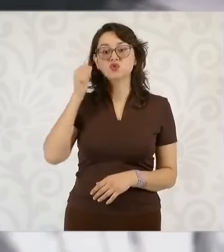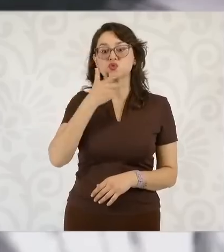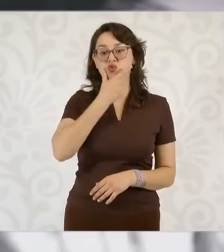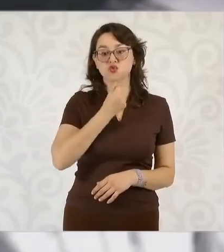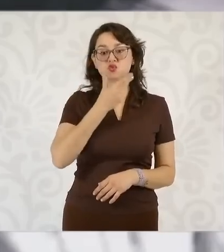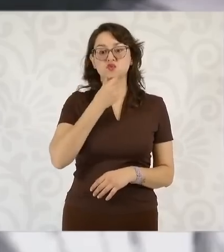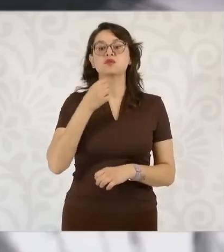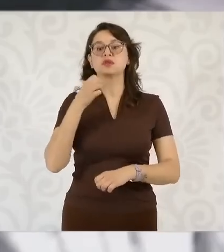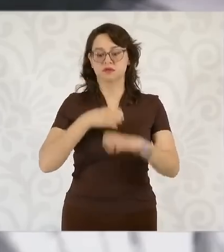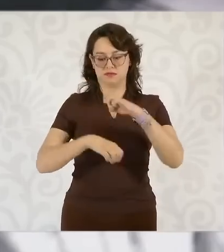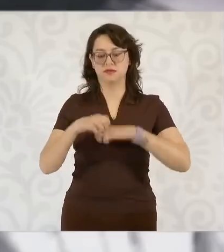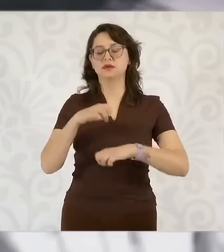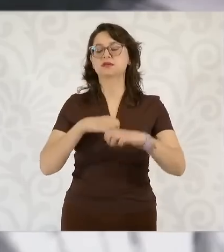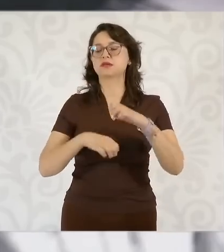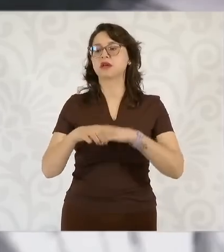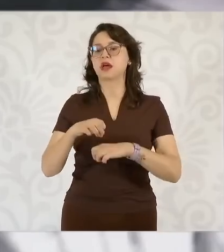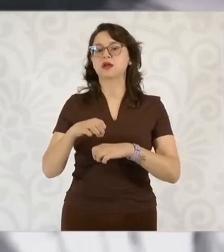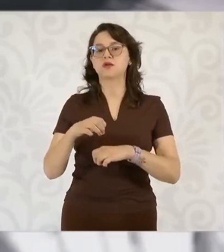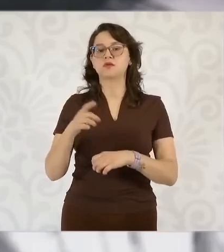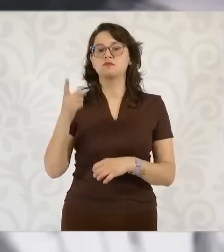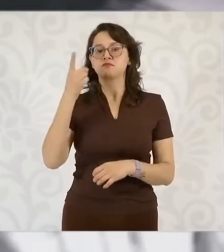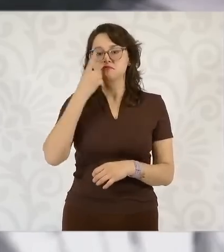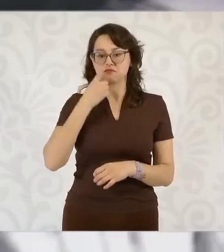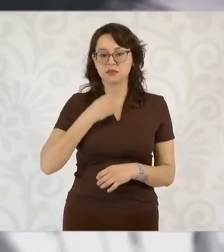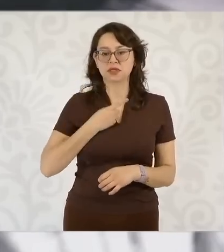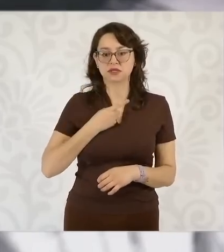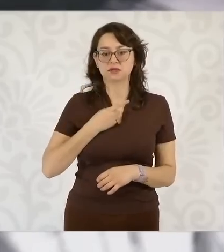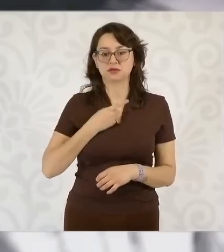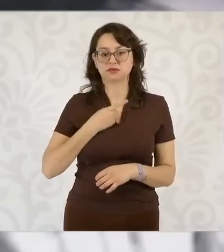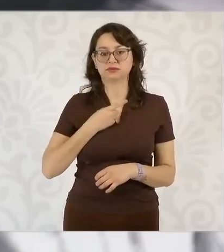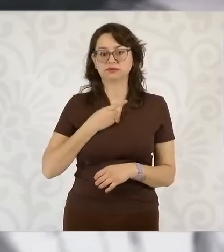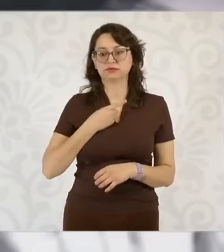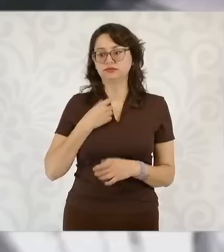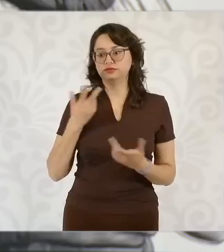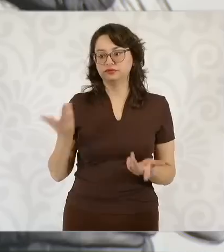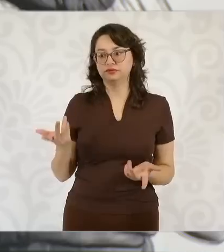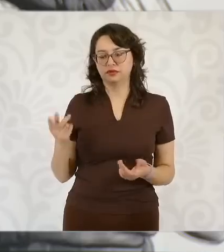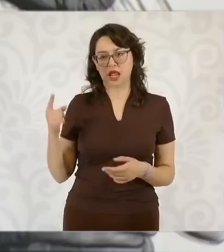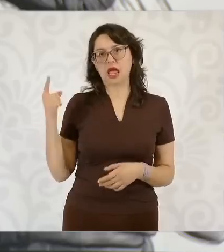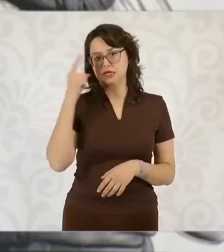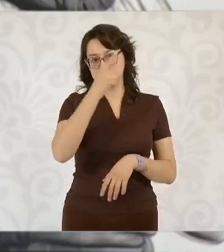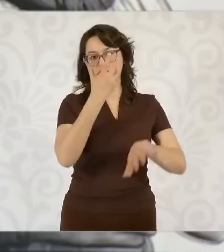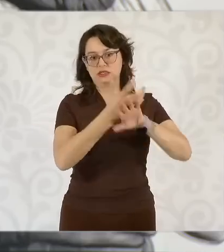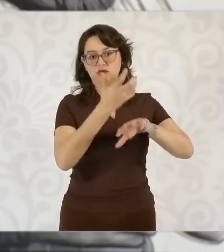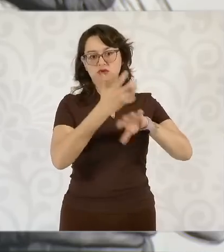unos empresarios mexicanos que tienen fábricas en Estados Unidos que les está costando mucho